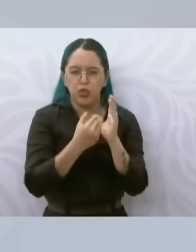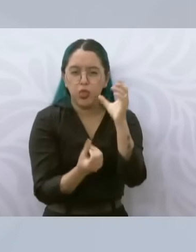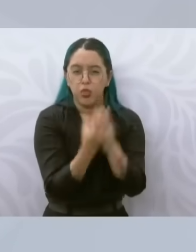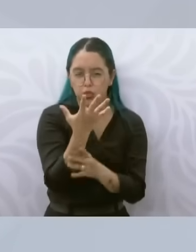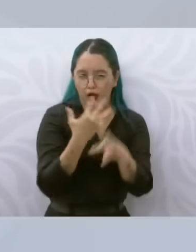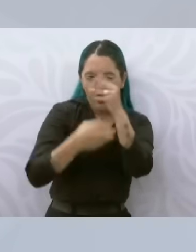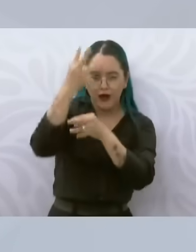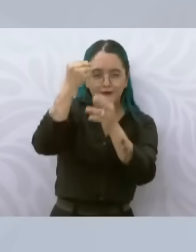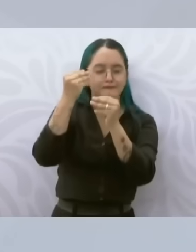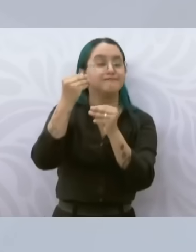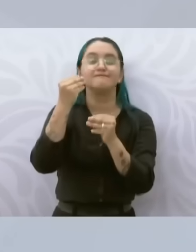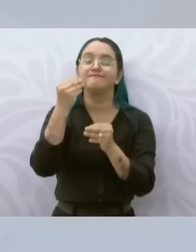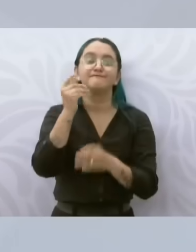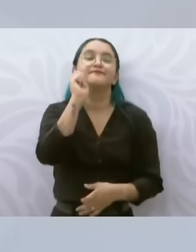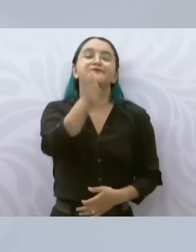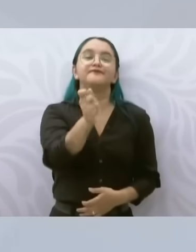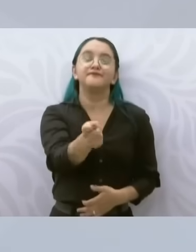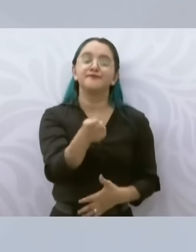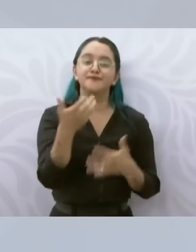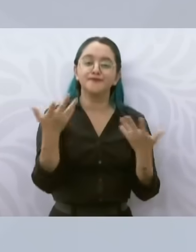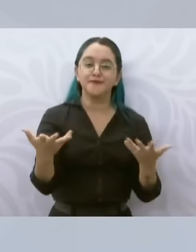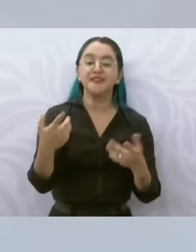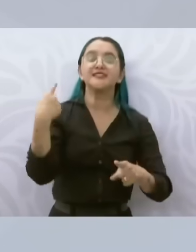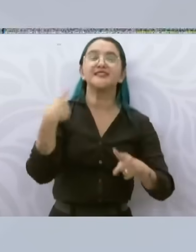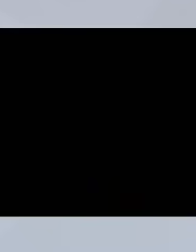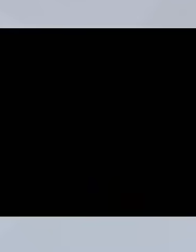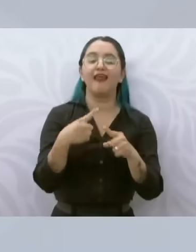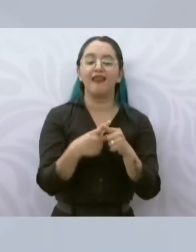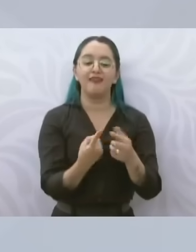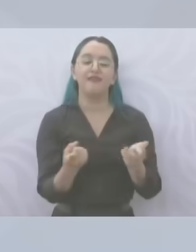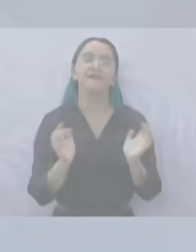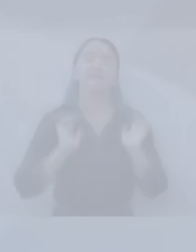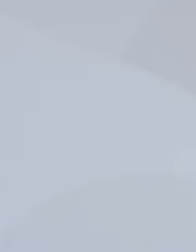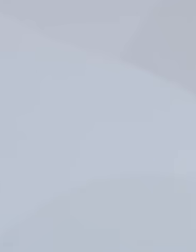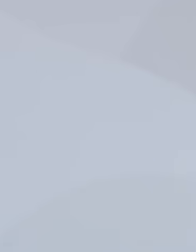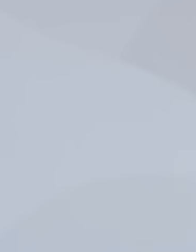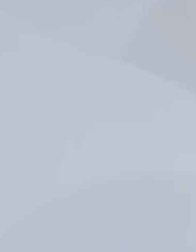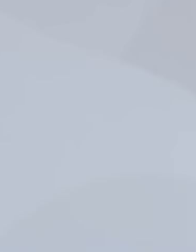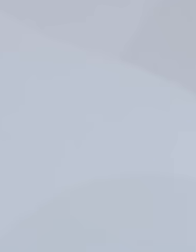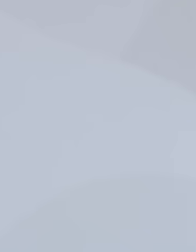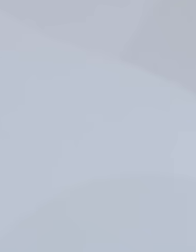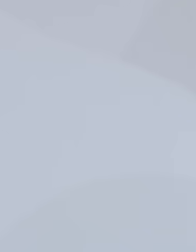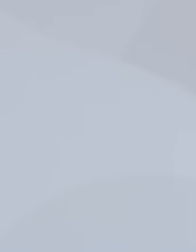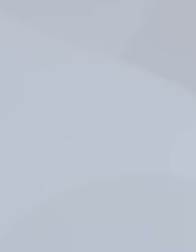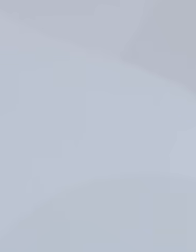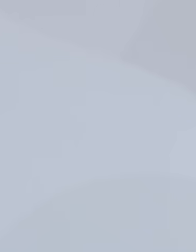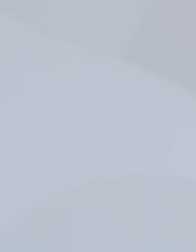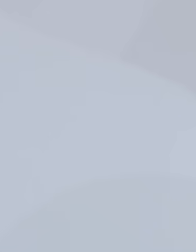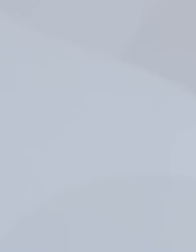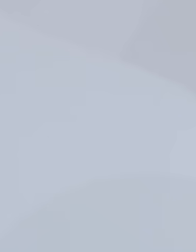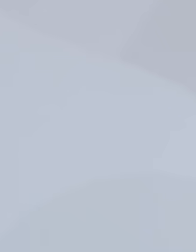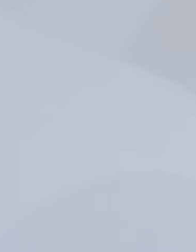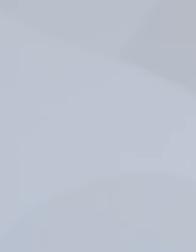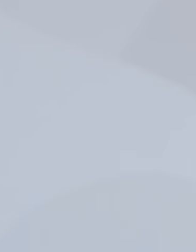incluso se refleja en quienes la integramos bajo su digno mando la inclusión de la mujer